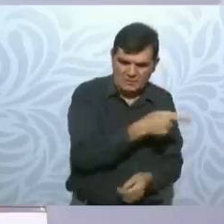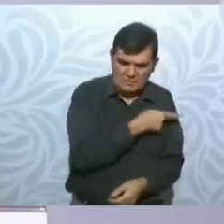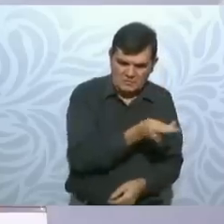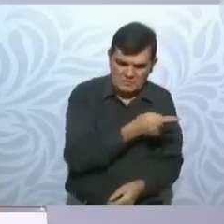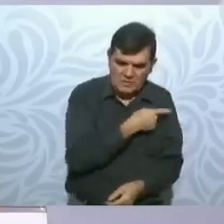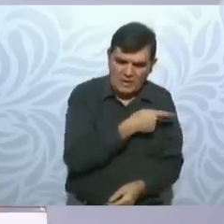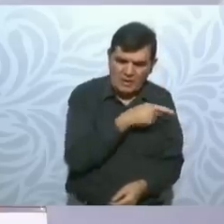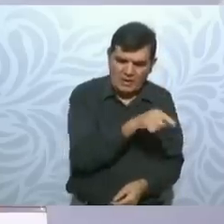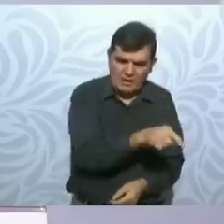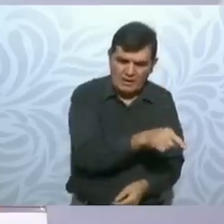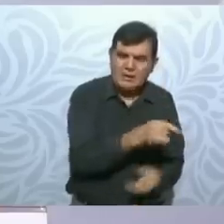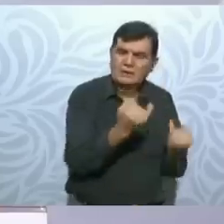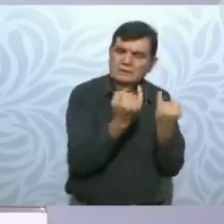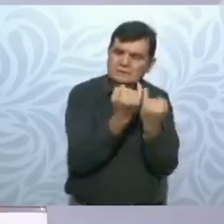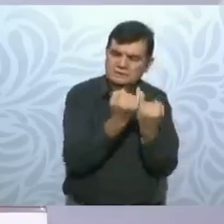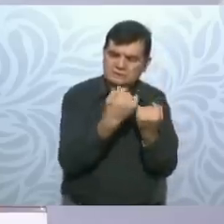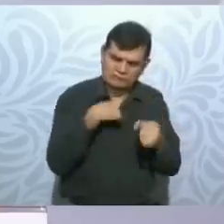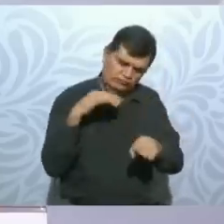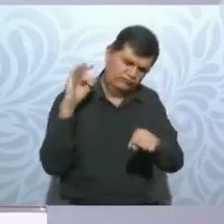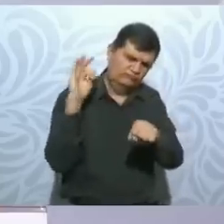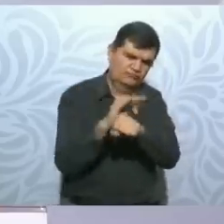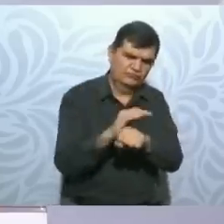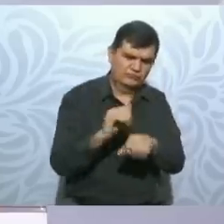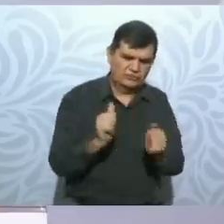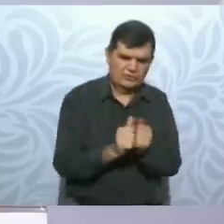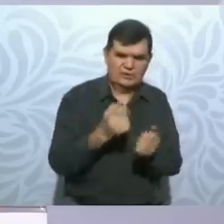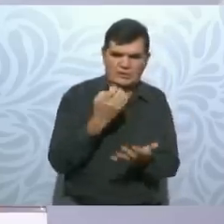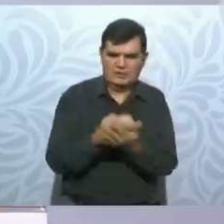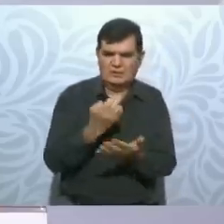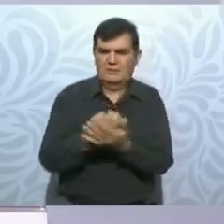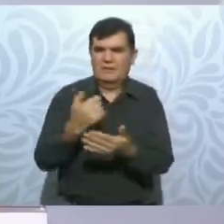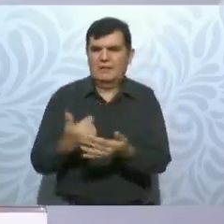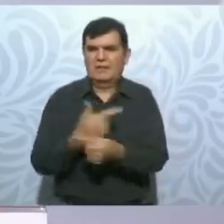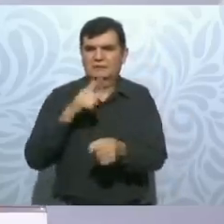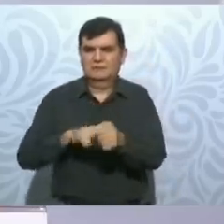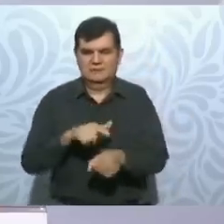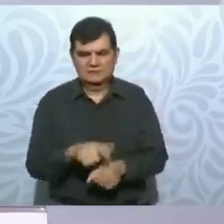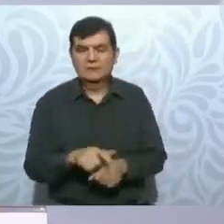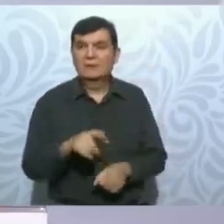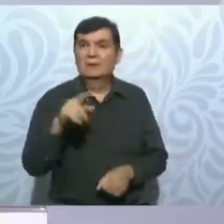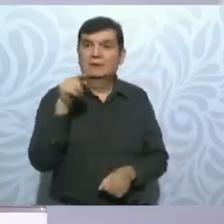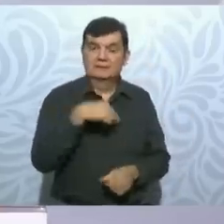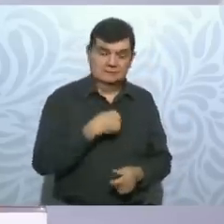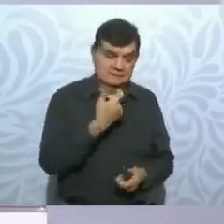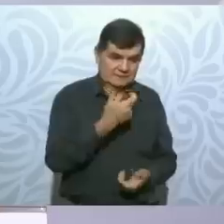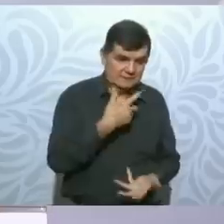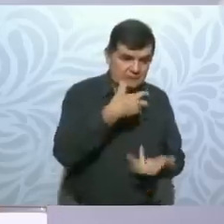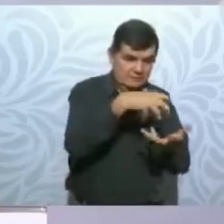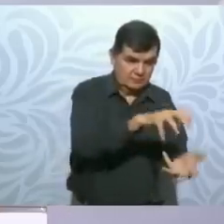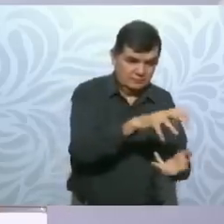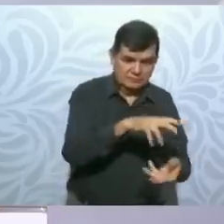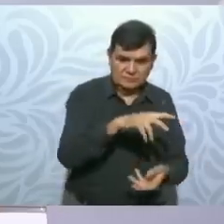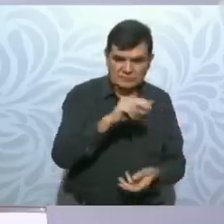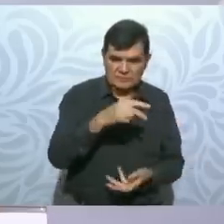sino también fortalecer la economía nacional si este recurso no se destinara a los programas de